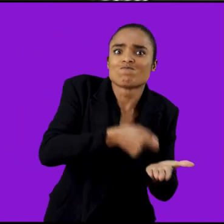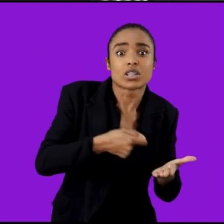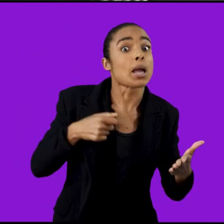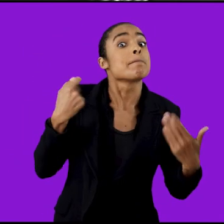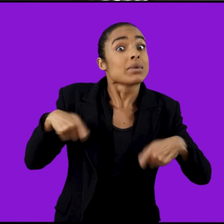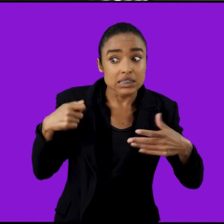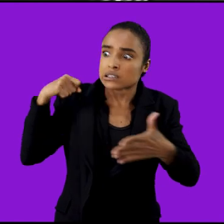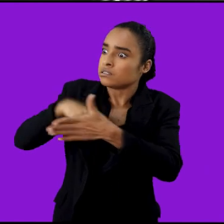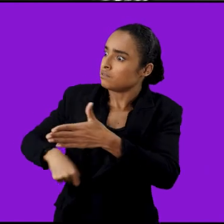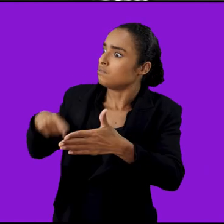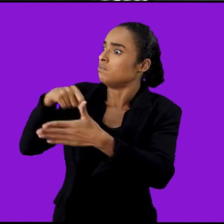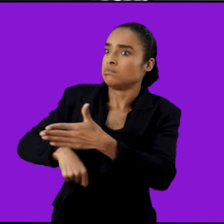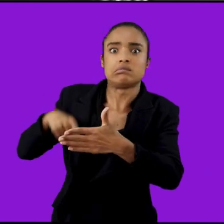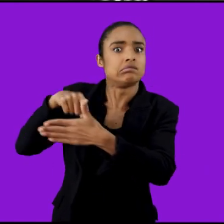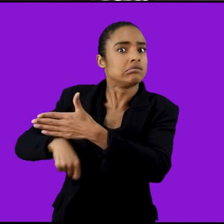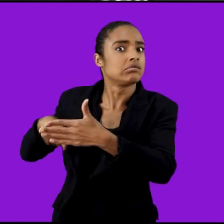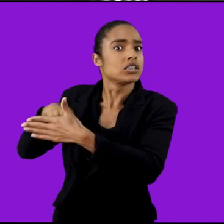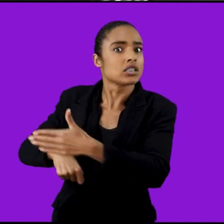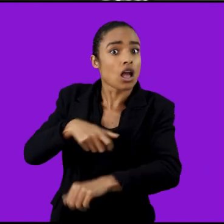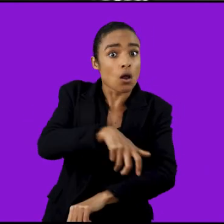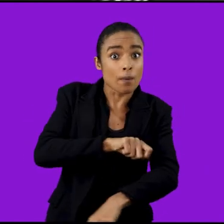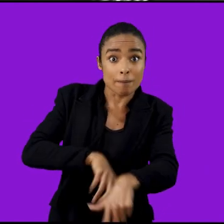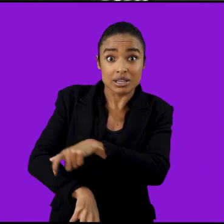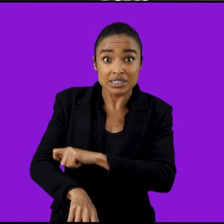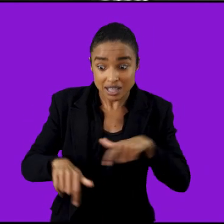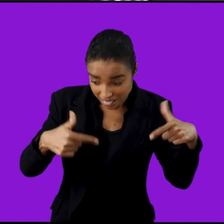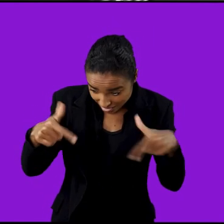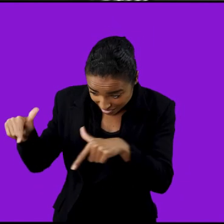tem muita gente que depende de você, então cê tem que ter um olhar muito atento… Então